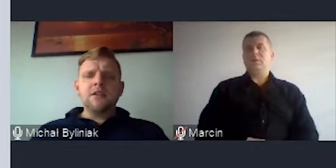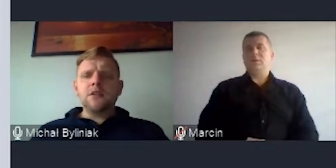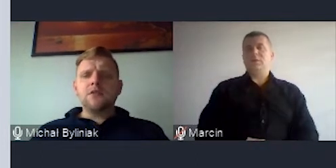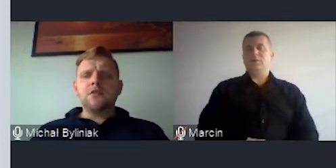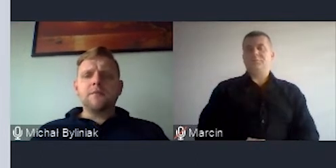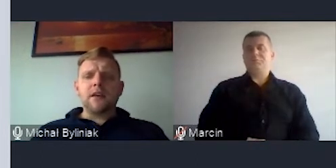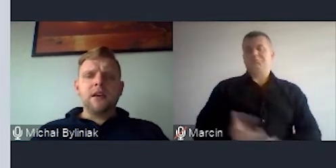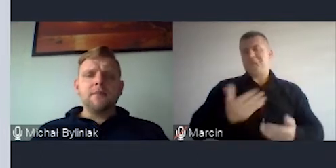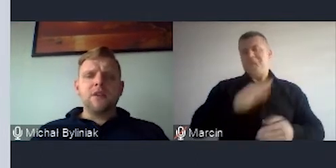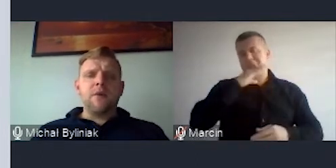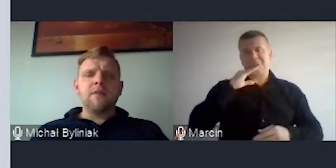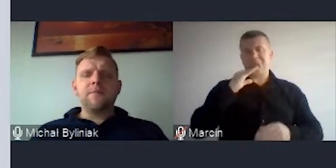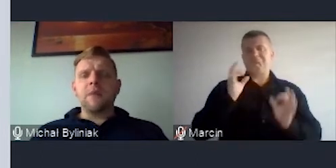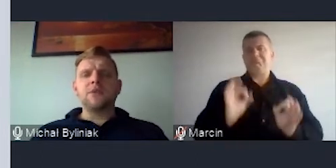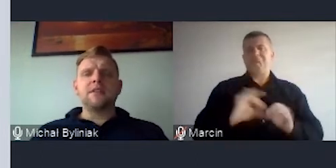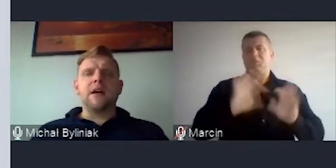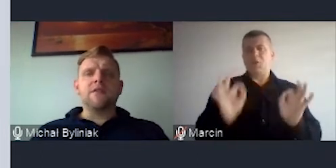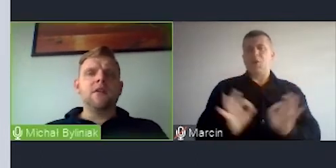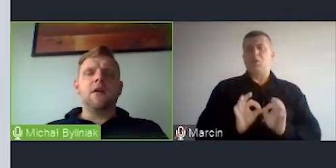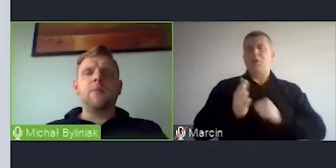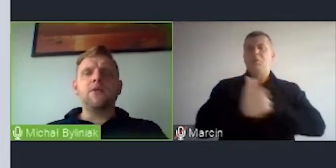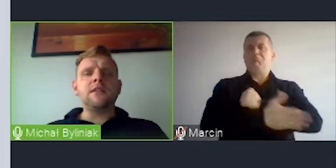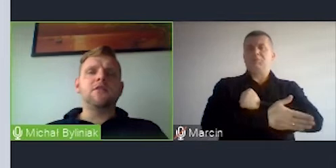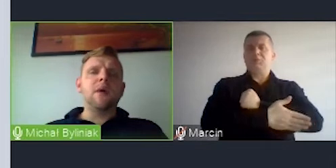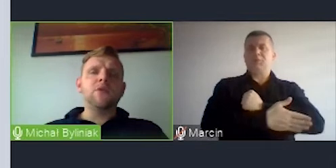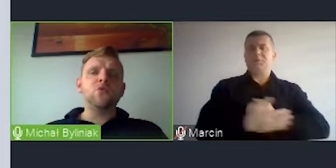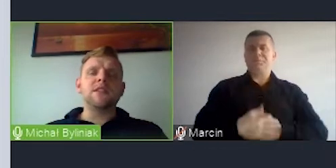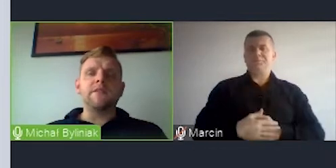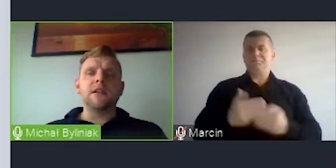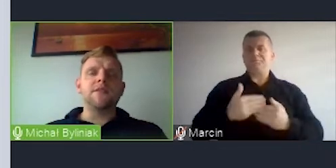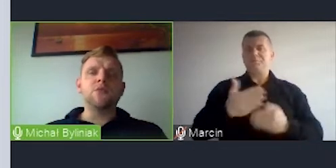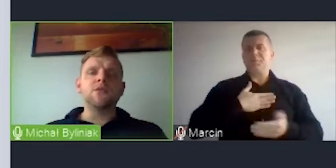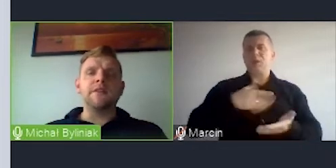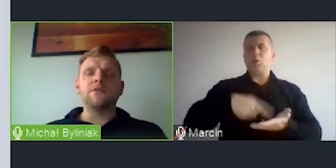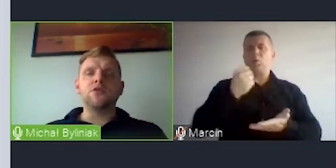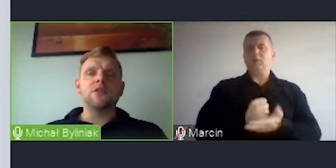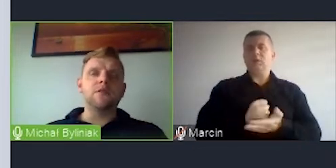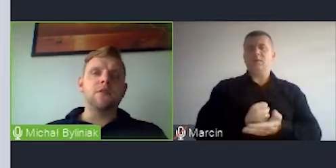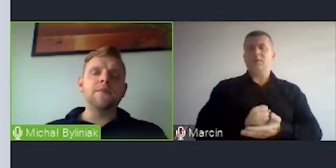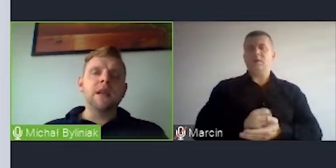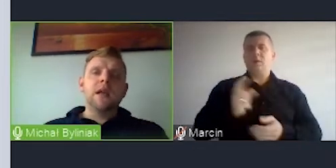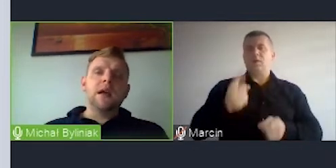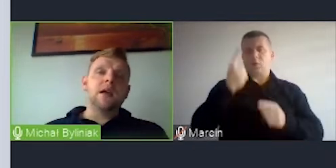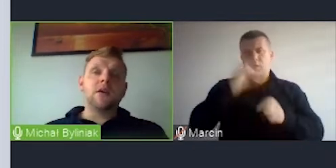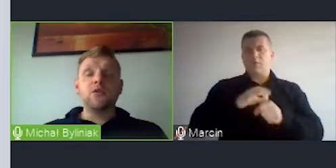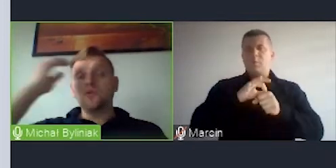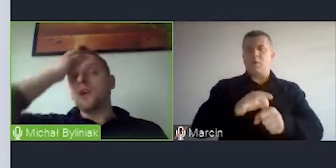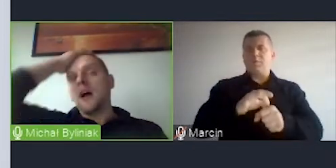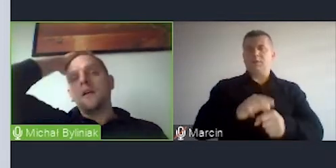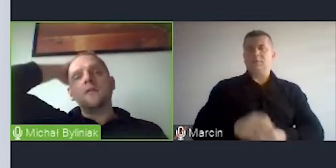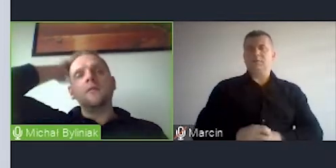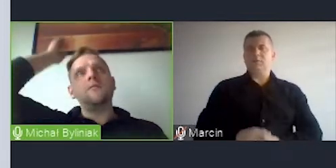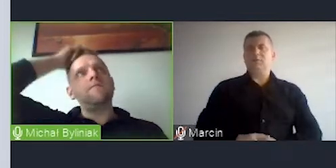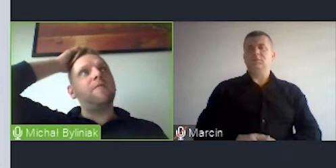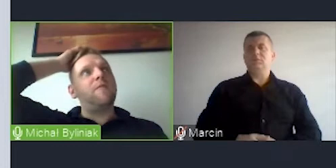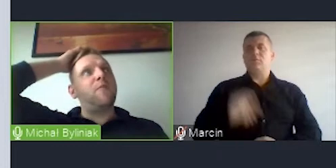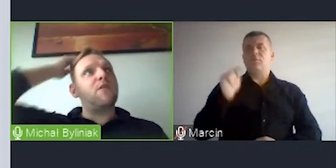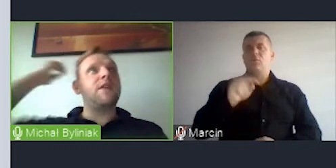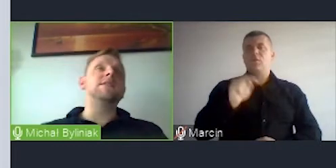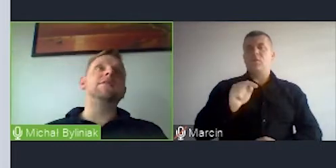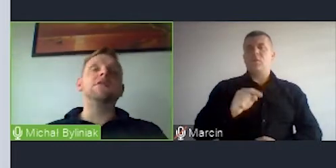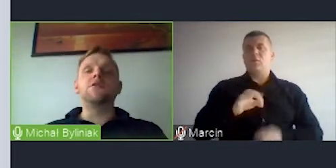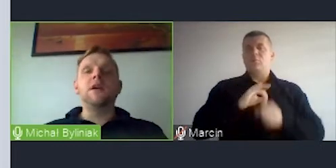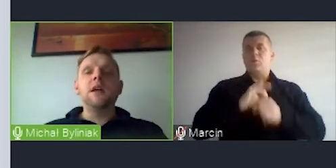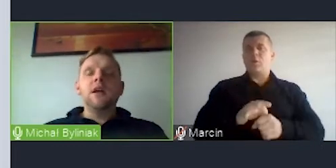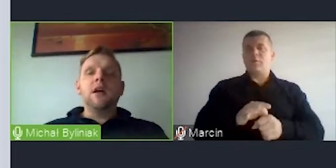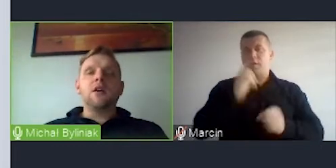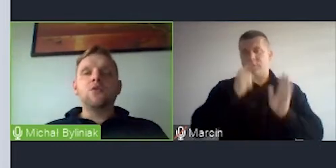Tyle jeśli chodzi o takie typowe podstawy, ponadto mamy ustawę tak zwaną Ustawę wdrożeniową, która wprowadza wytyczne,